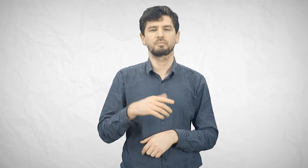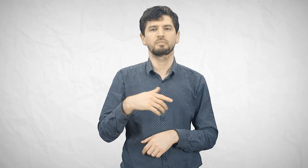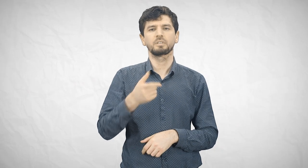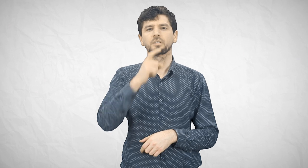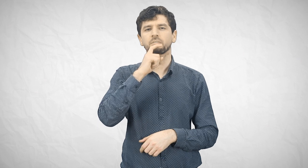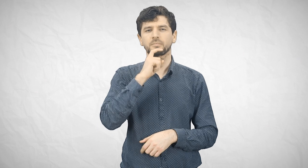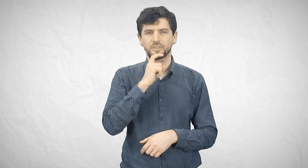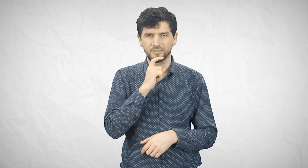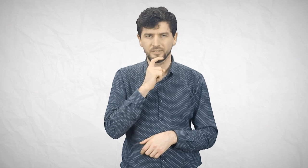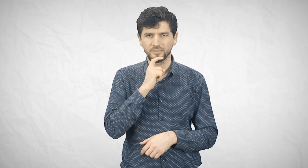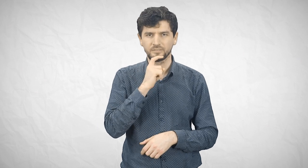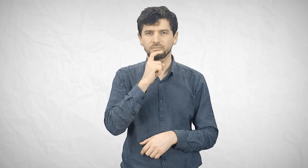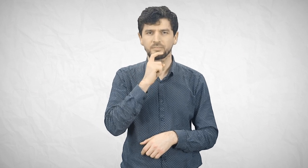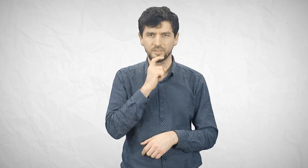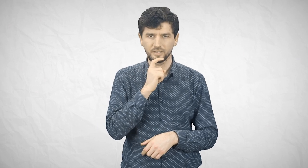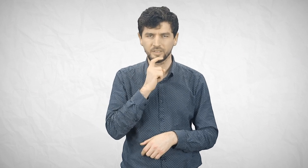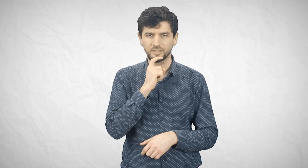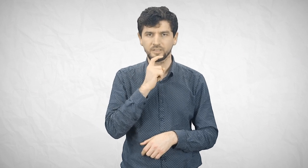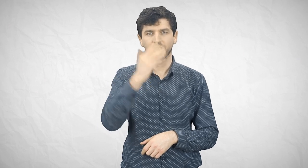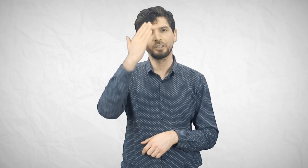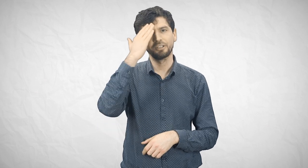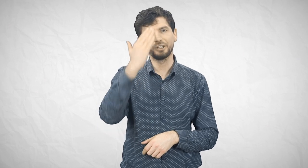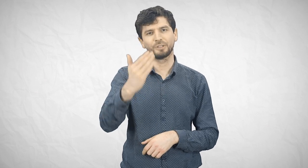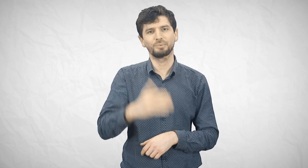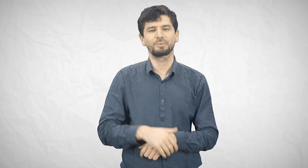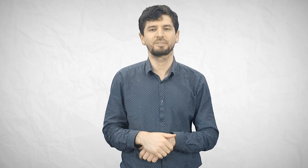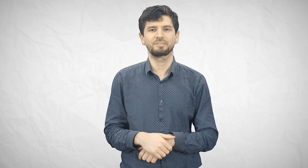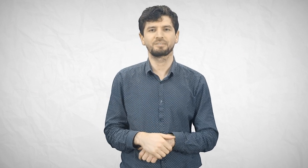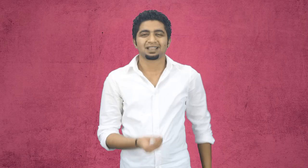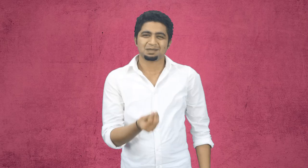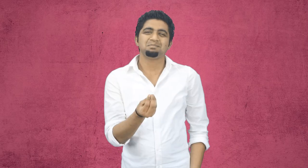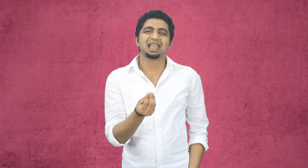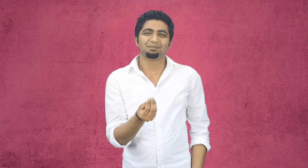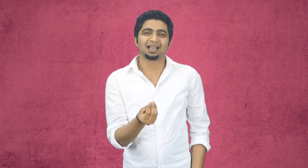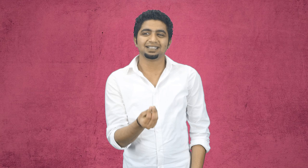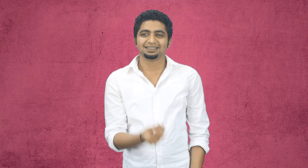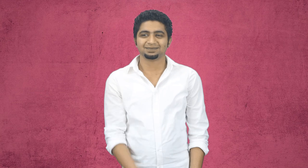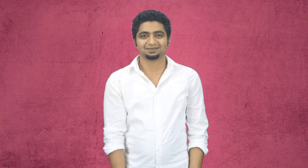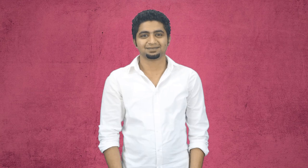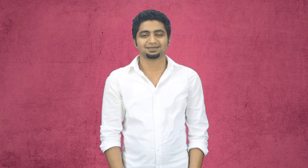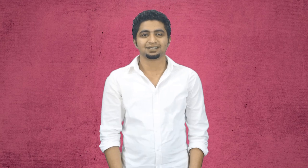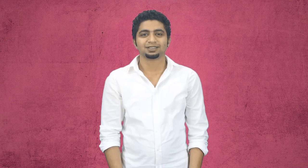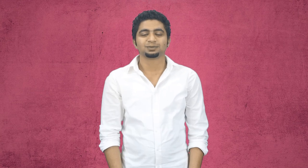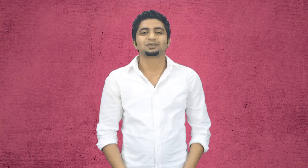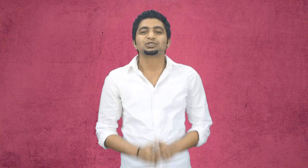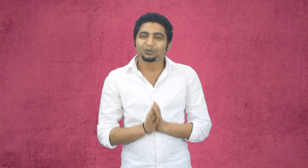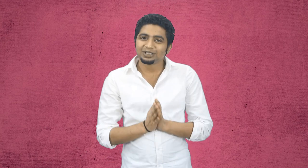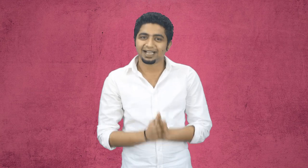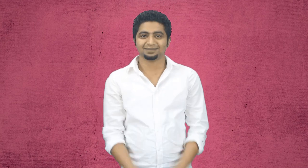Bitte schön Danke